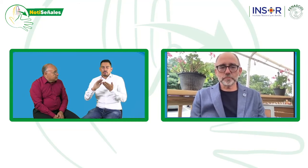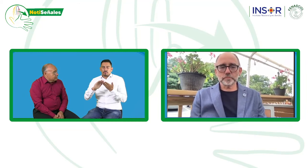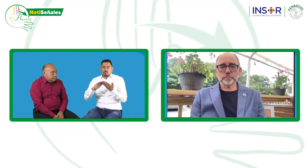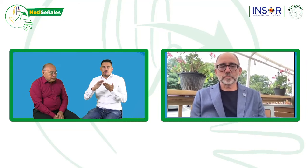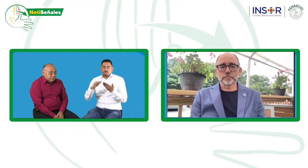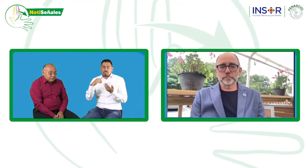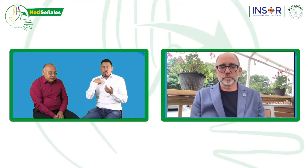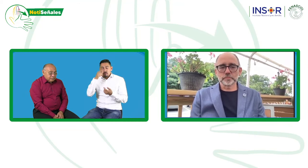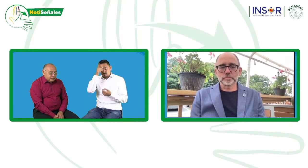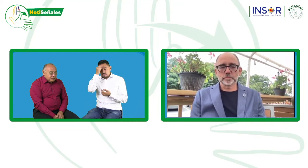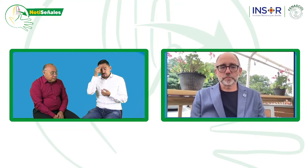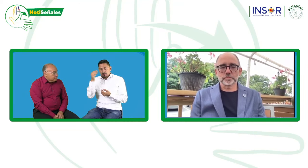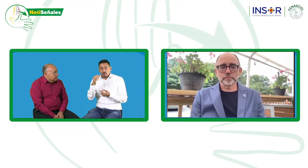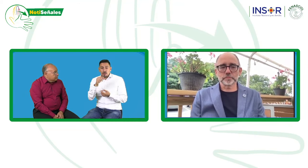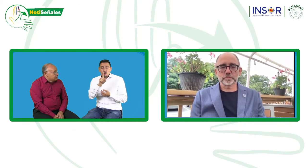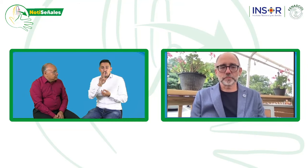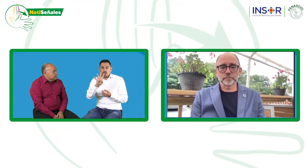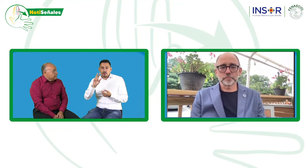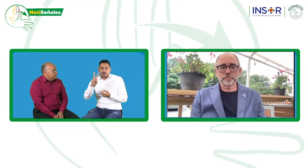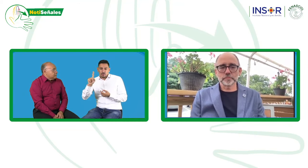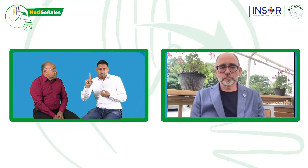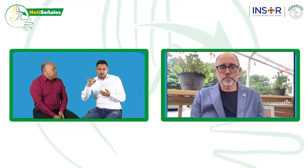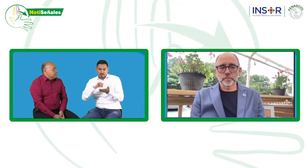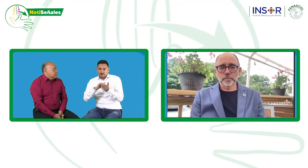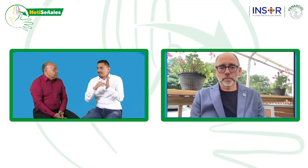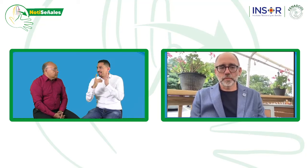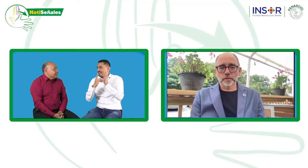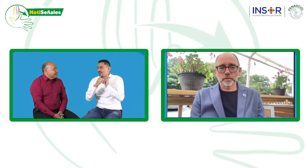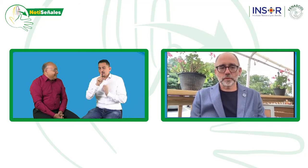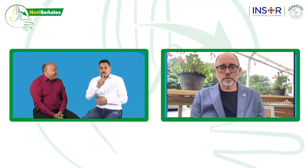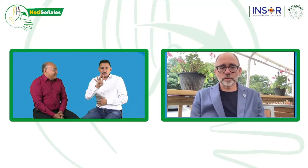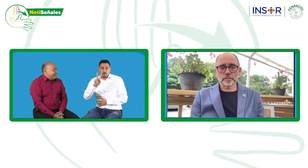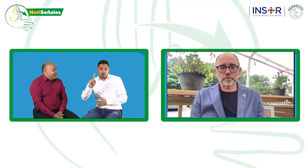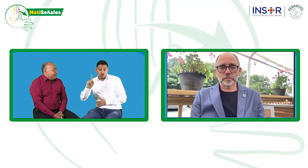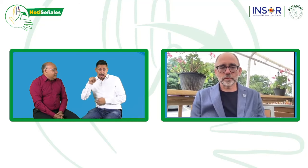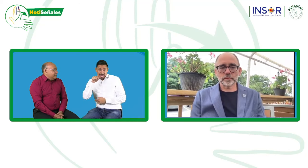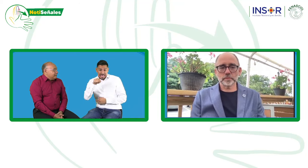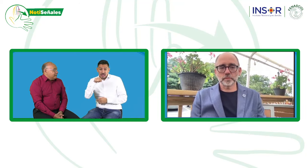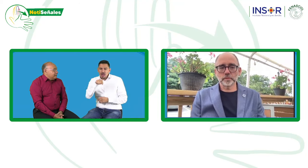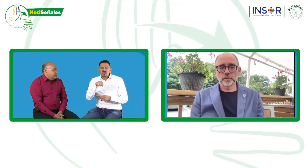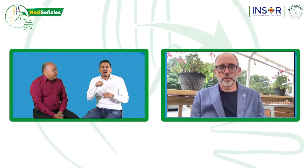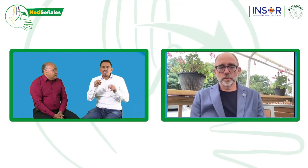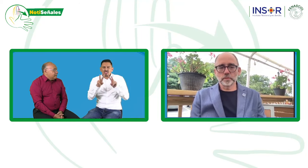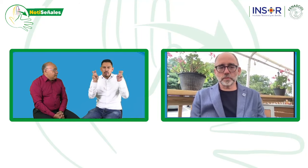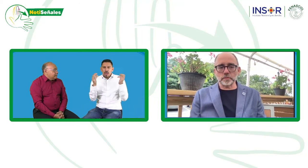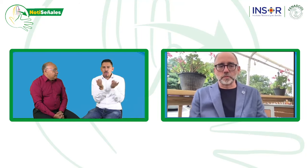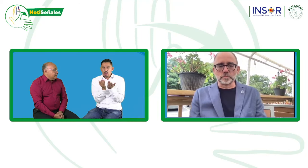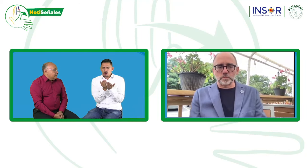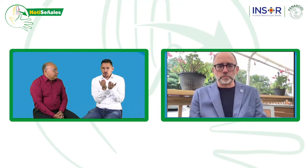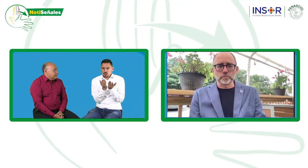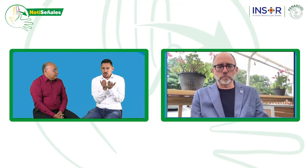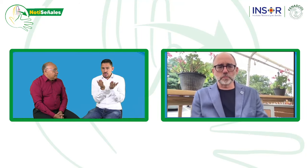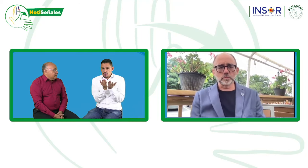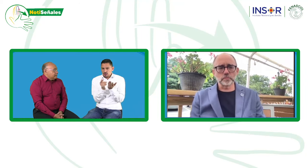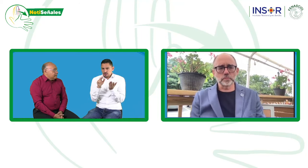implementar por ejemplo el decreto catorce veintiuno